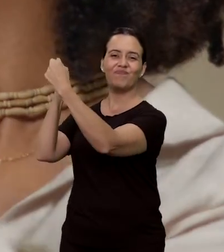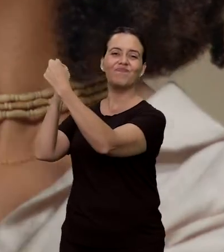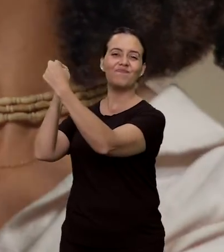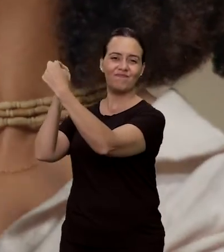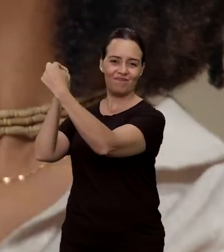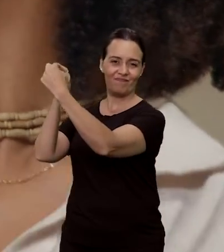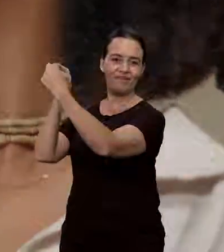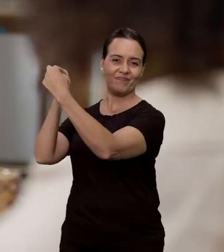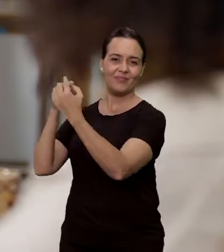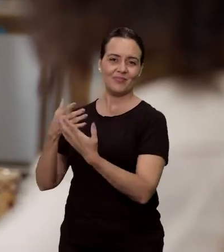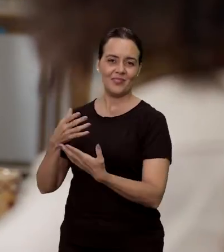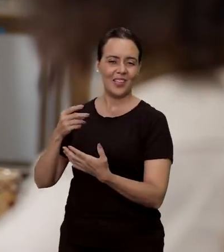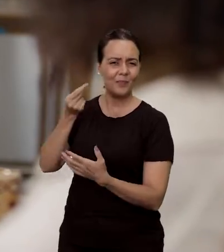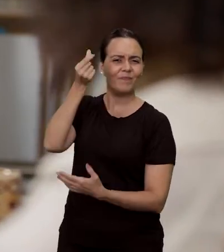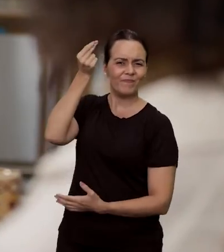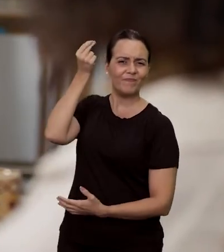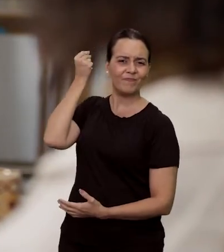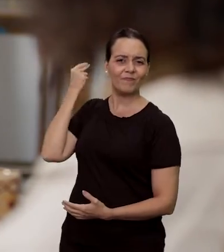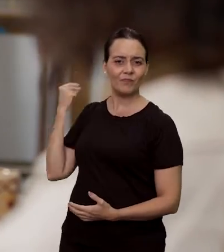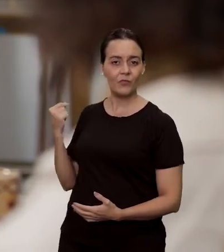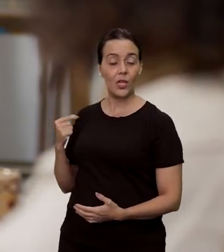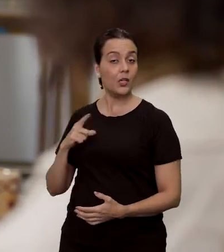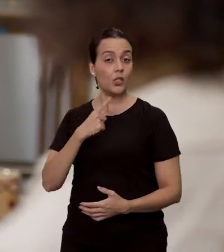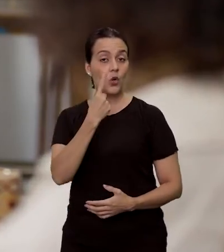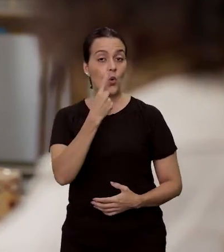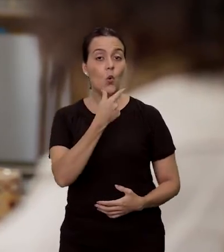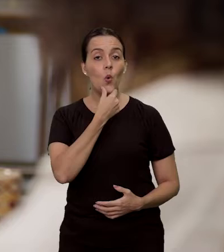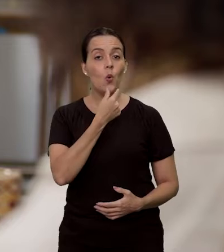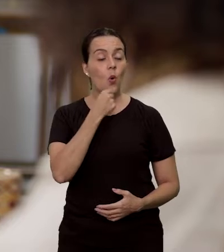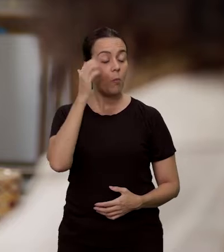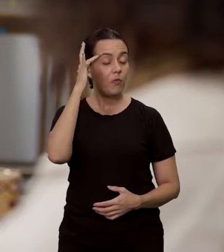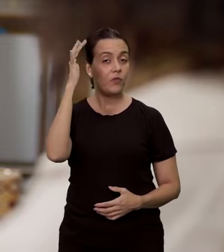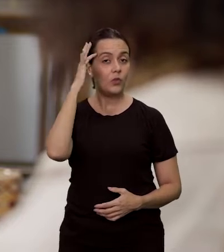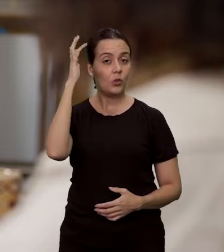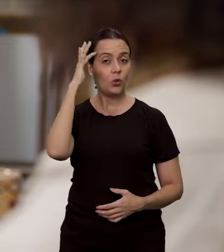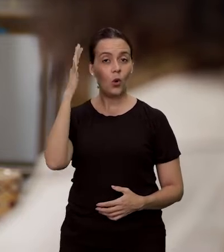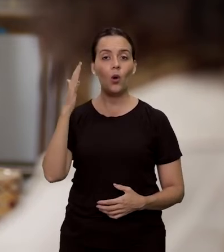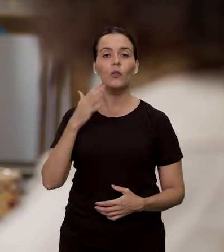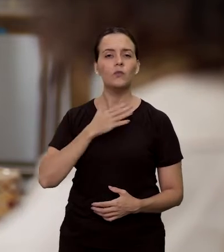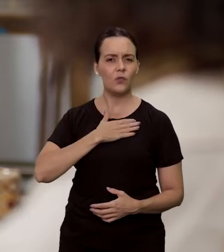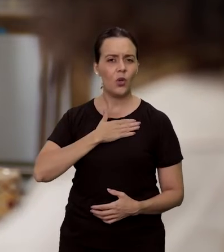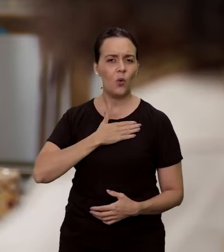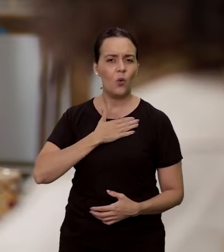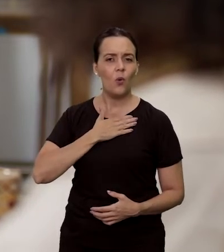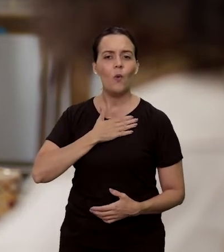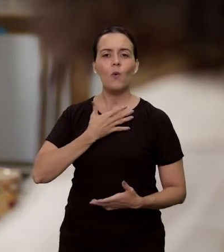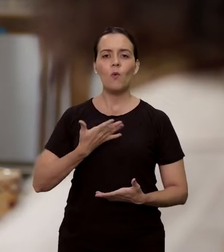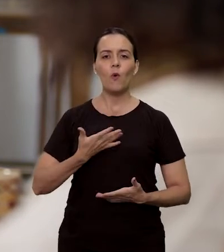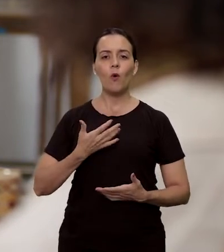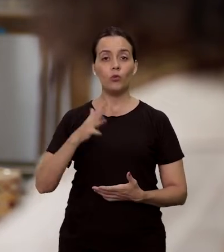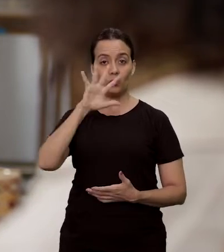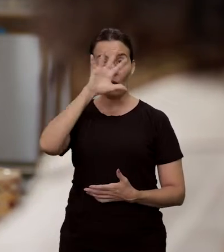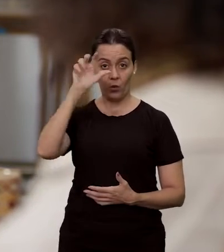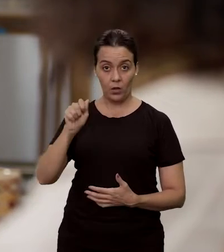[Katiúscia] Não, e nem se pretende. Tem um filósofo que eu gosto muito, que é o Mogobe Ramose, que é um filósofo sul-africano,